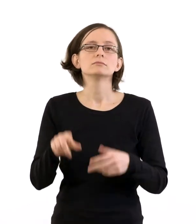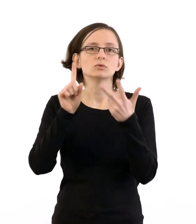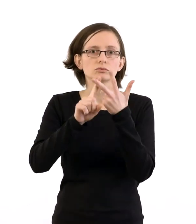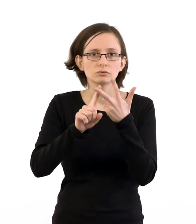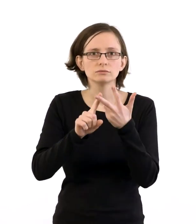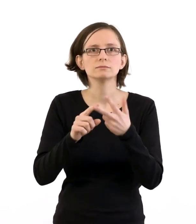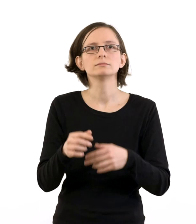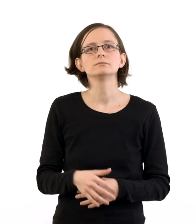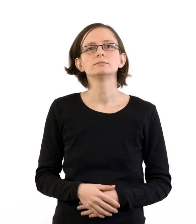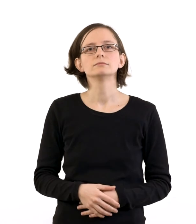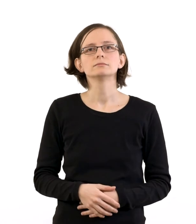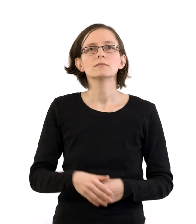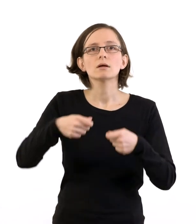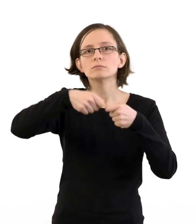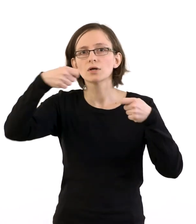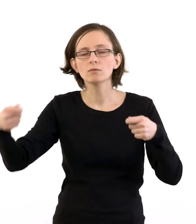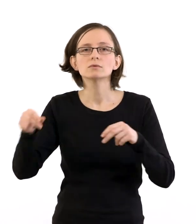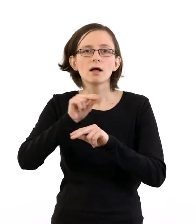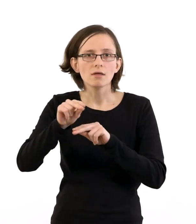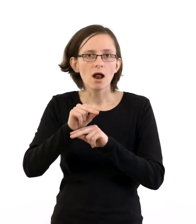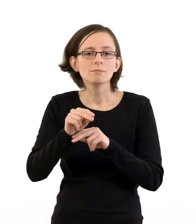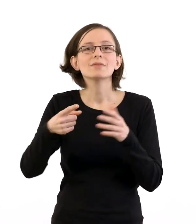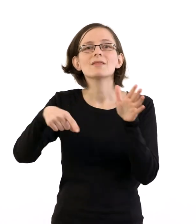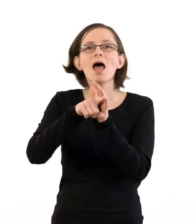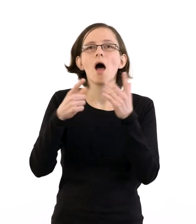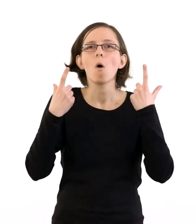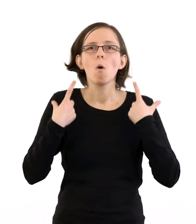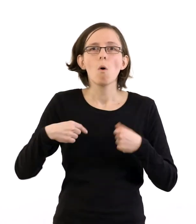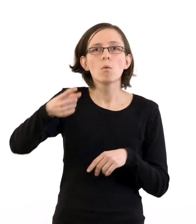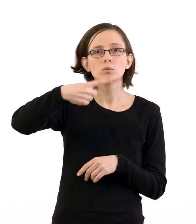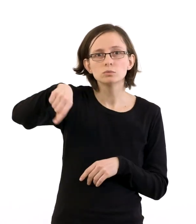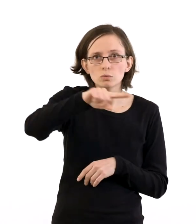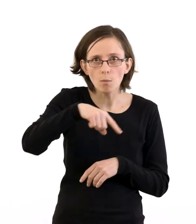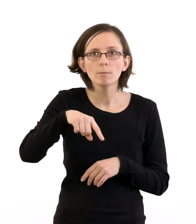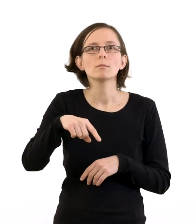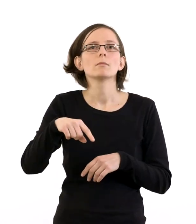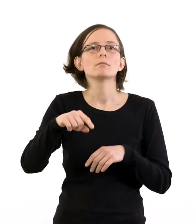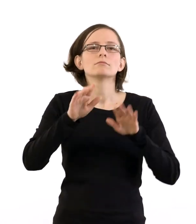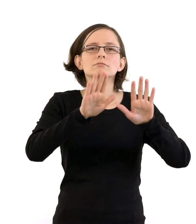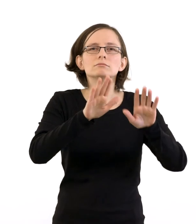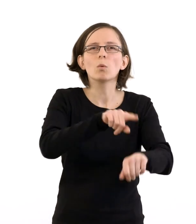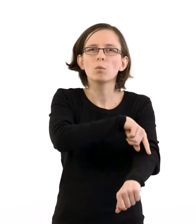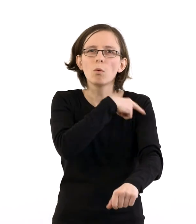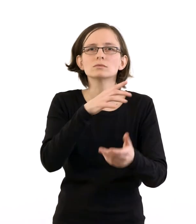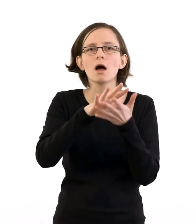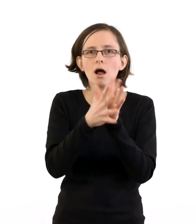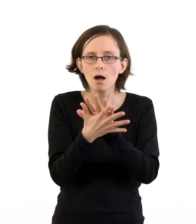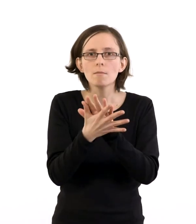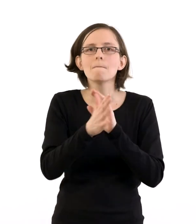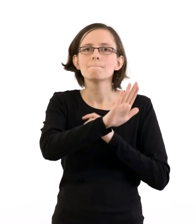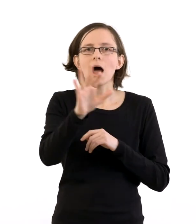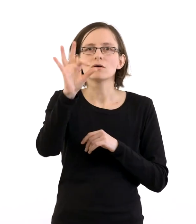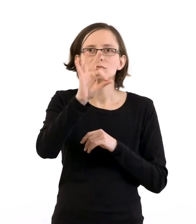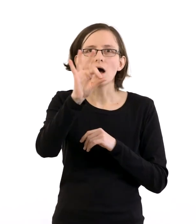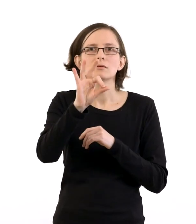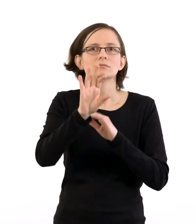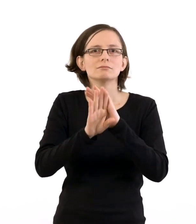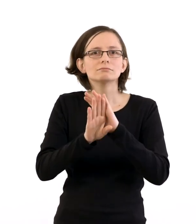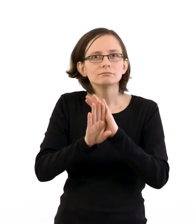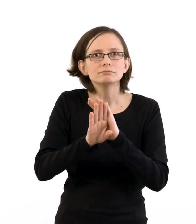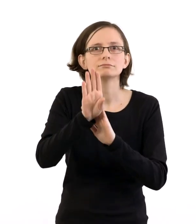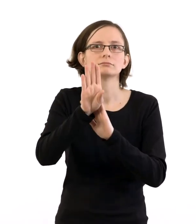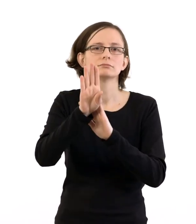3. przedłużenie terapii: dla osób mających szansę w okresie dłuższej rehabilitacji na postępy,